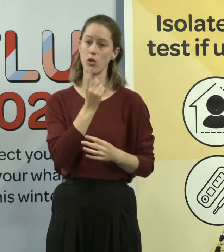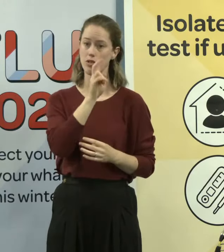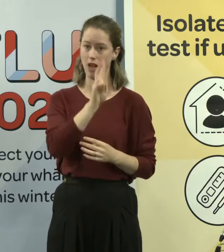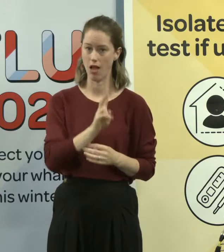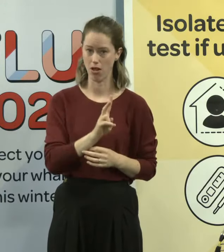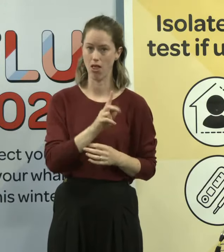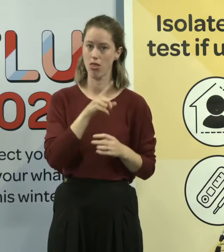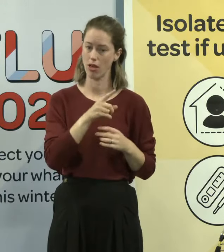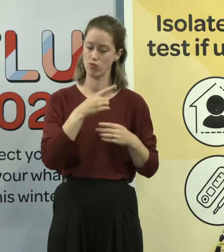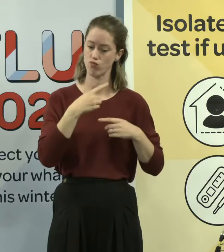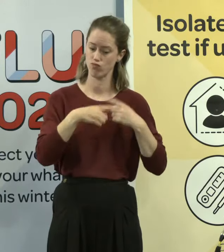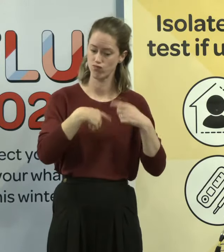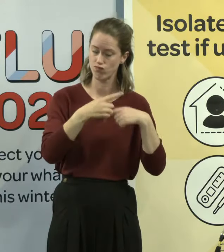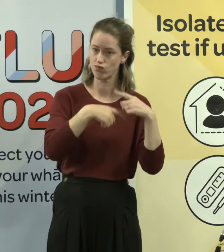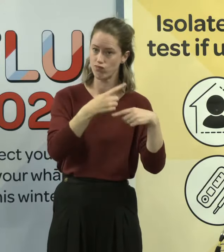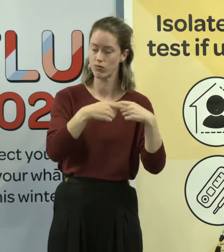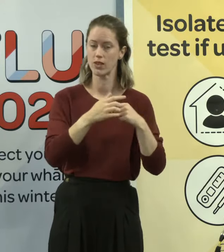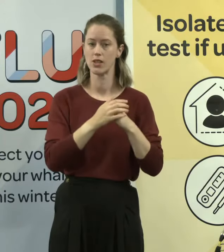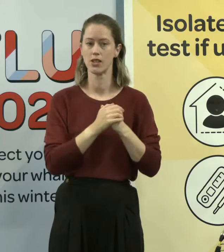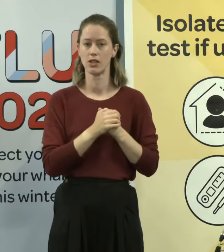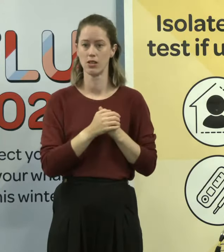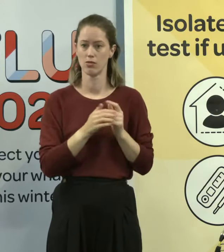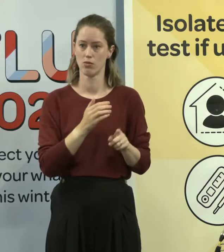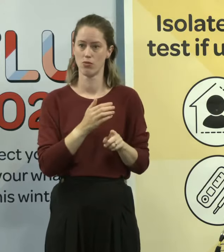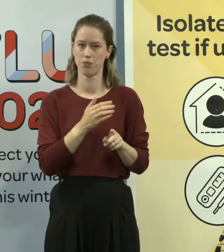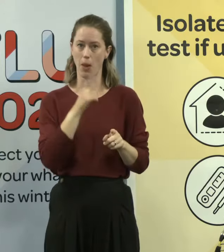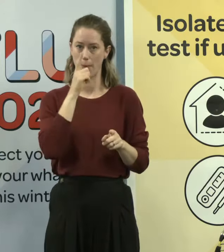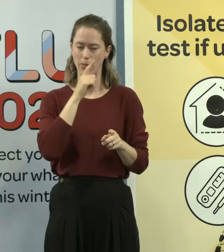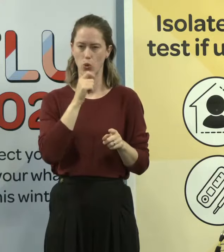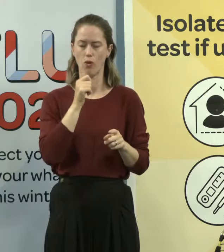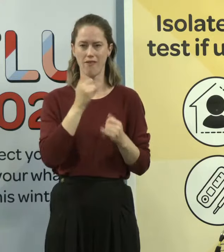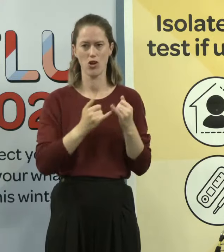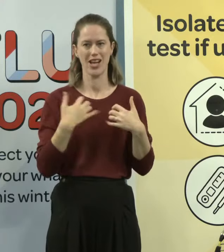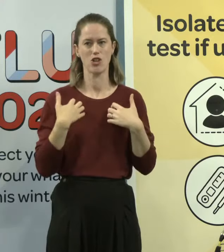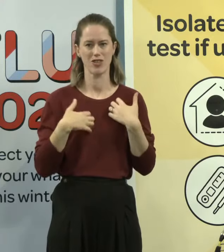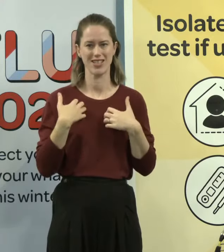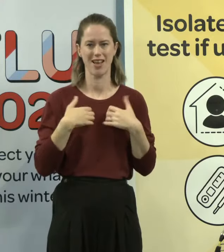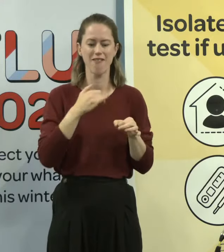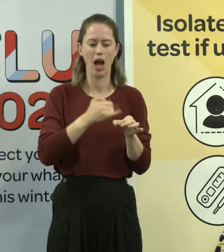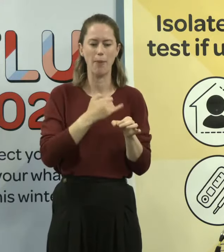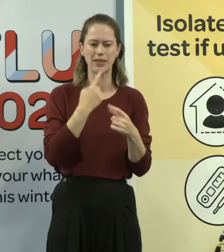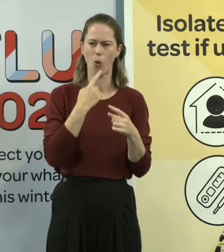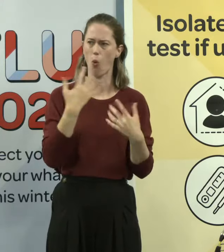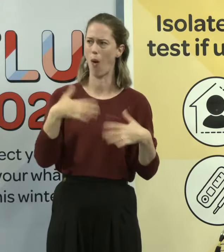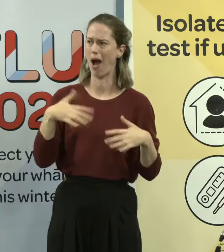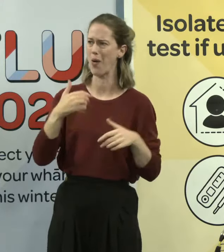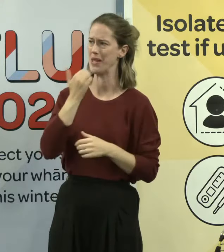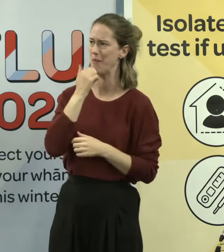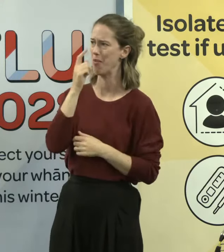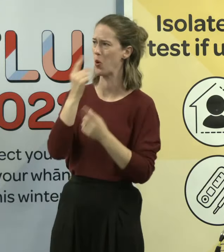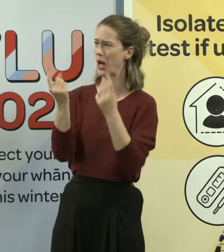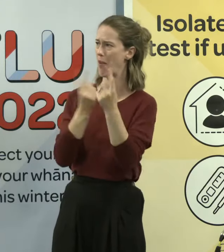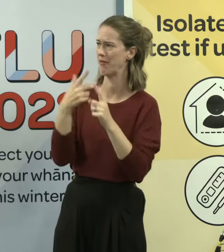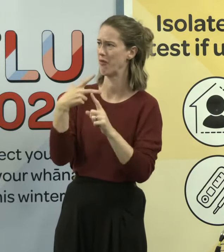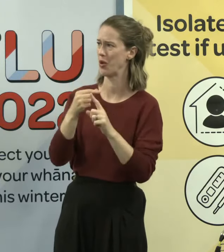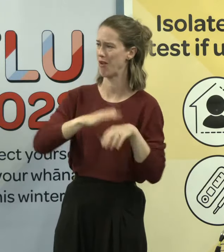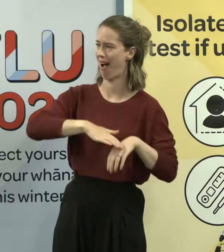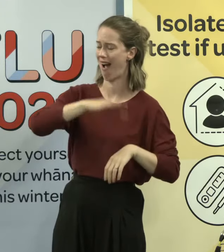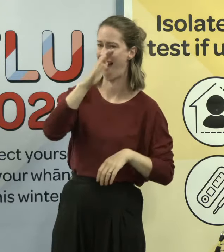mahere ki te karo i te tupuhi tino. Ka mohio koe ko te kaupapa werohanga mo te rewharewha i